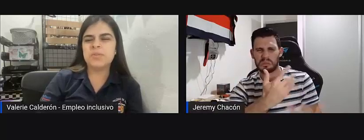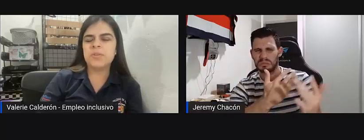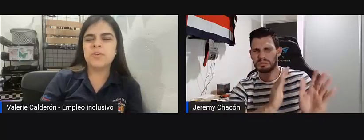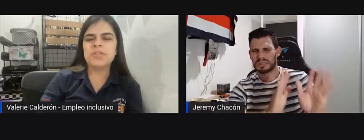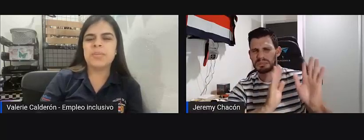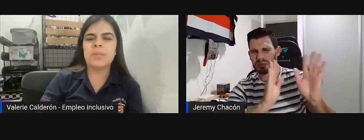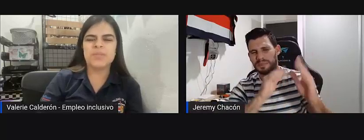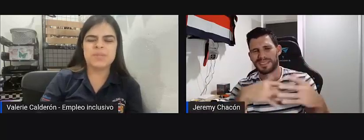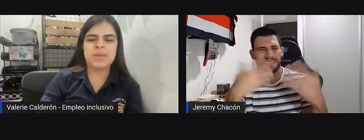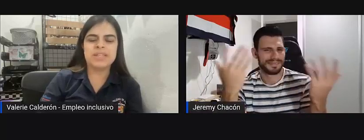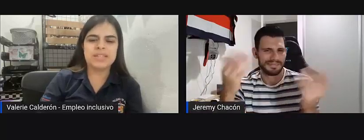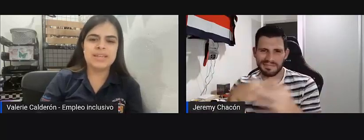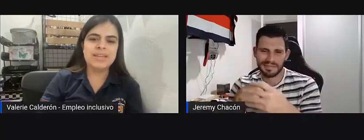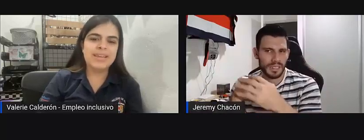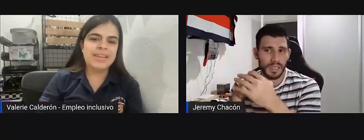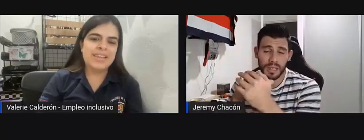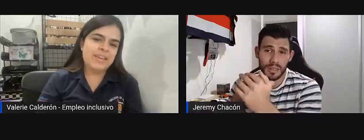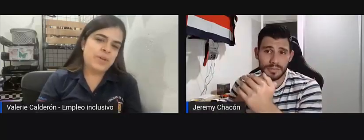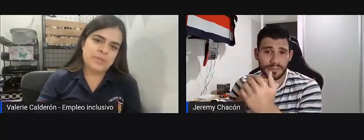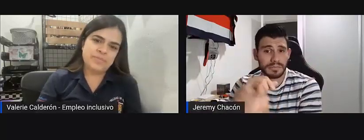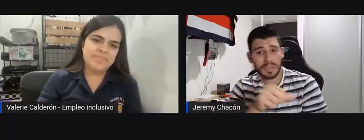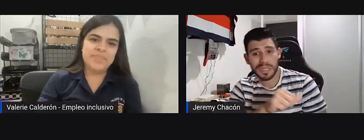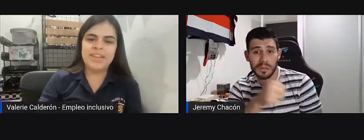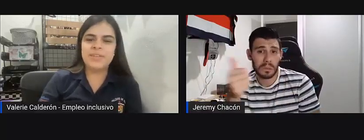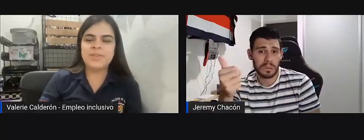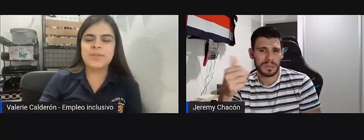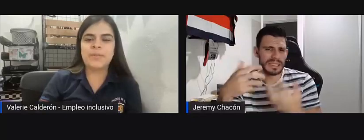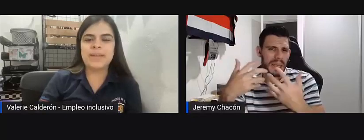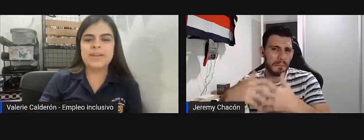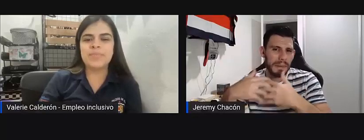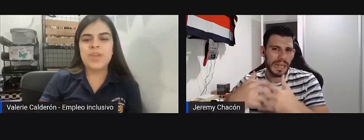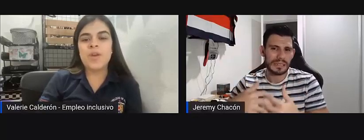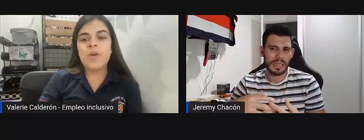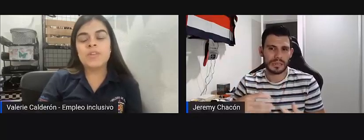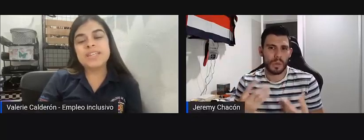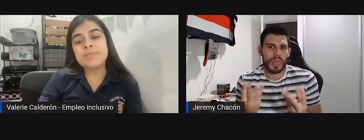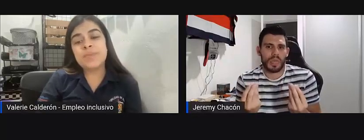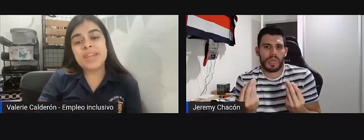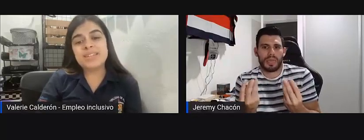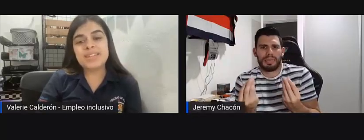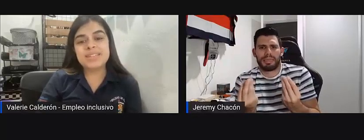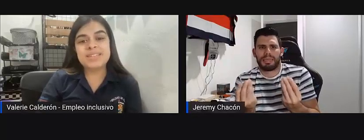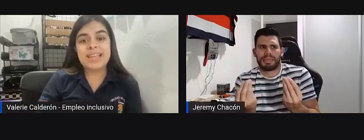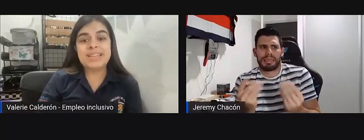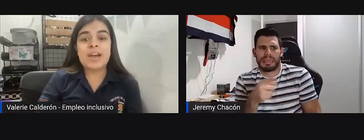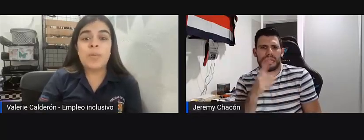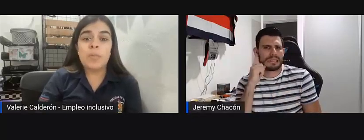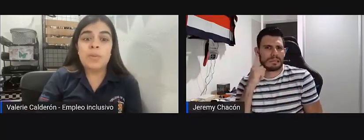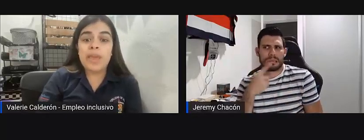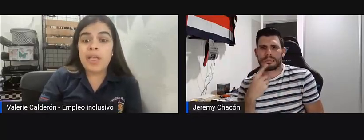nosotros lo llamamos espérese y bueno verdad no pasa otras empresas que les da como miedo